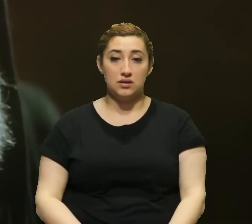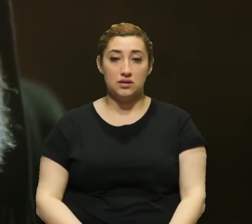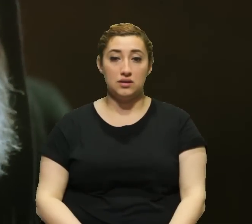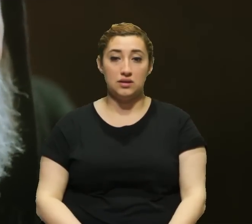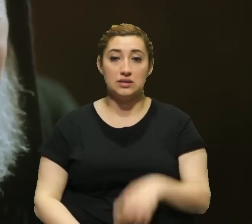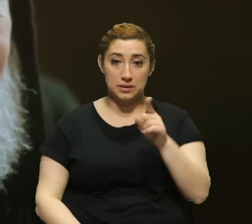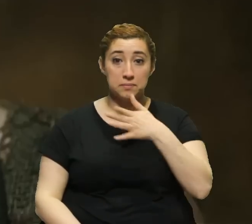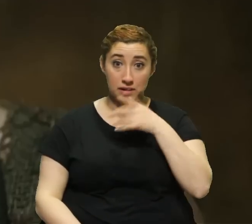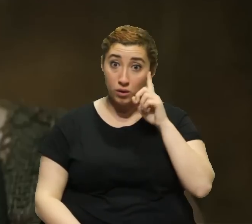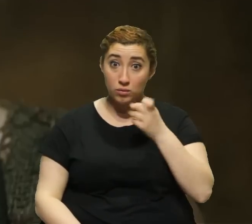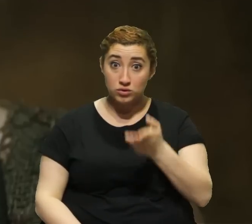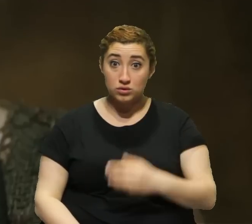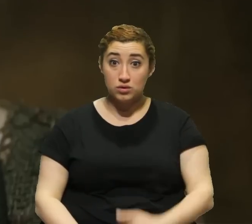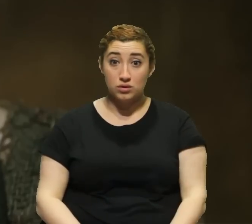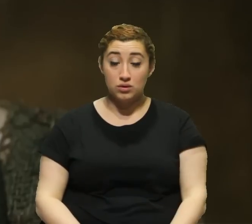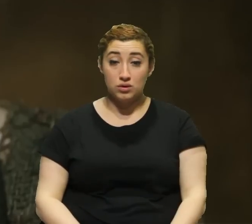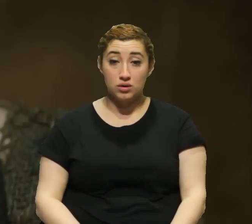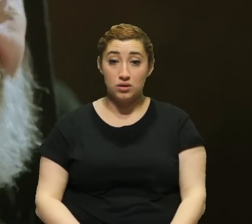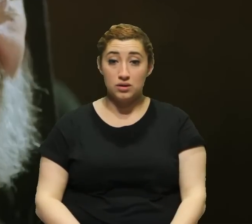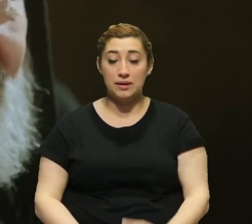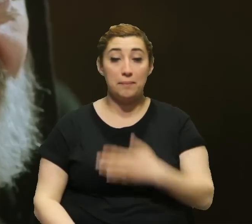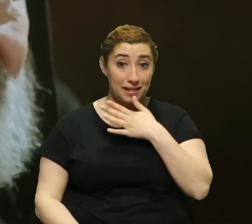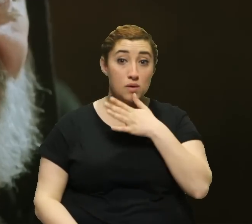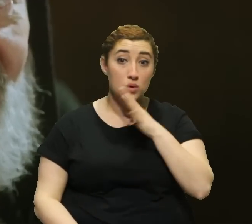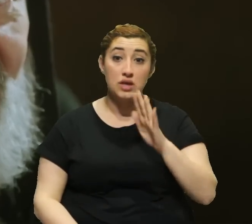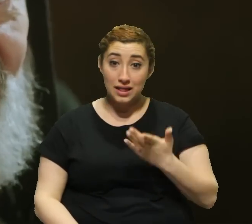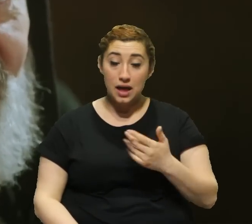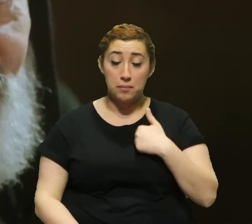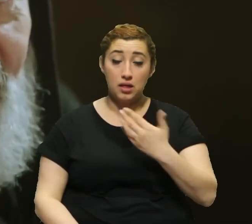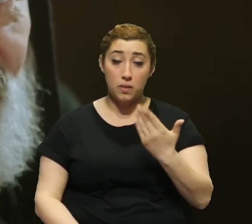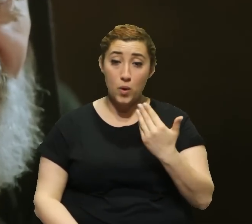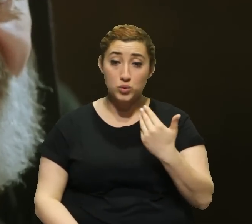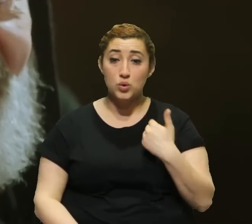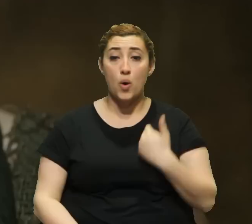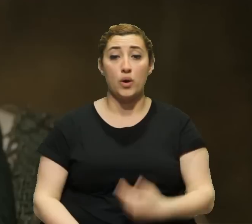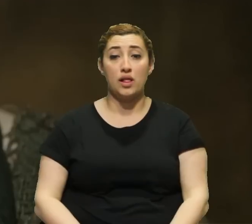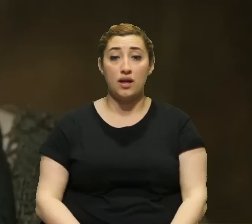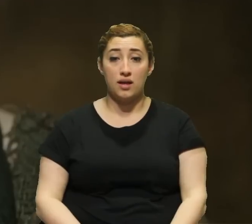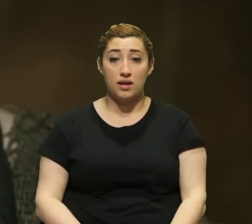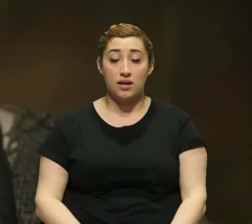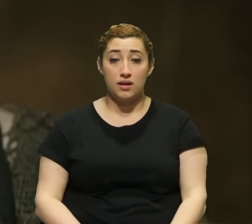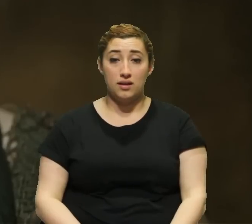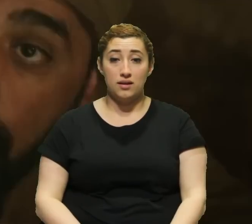Sen bilir misin? Bilirsen, deyiver şu garibe hele.